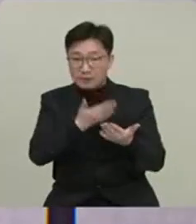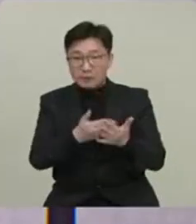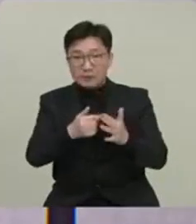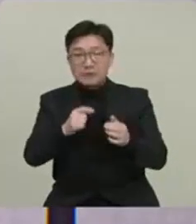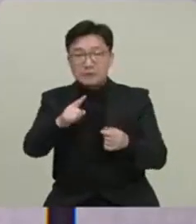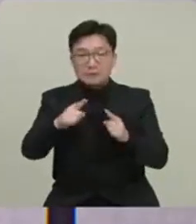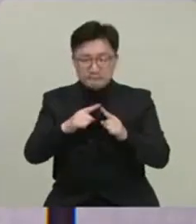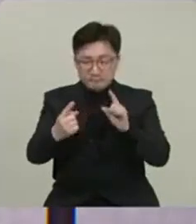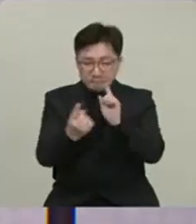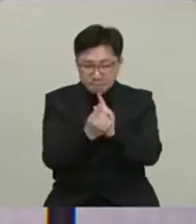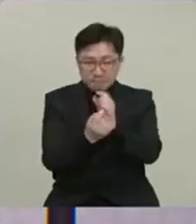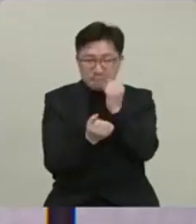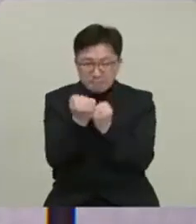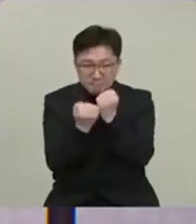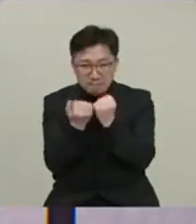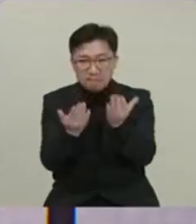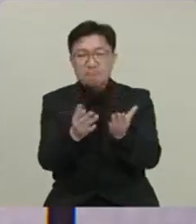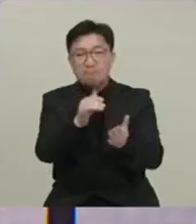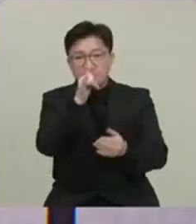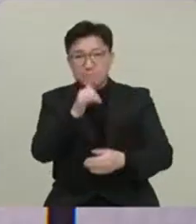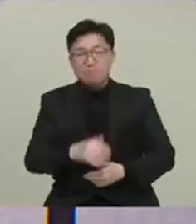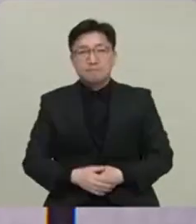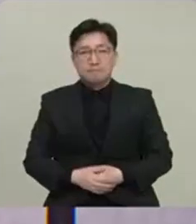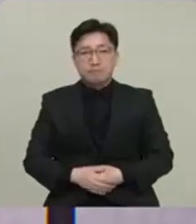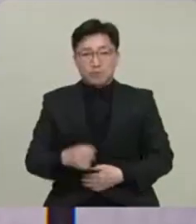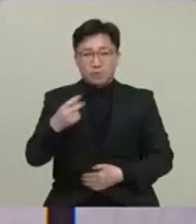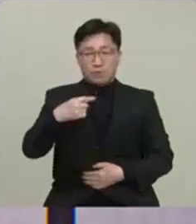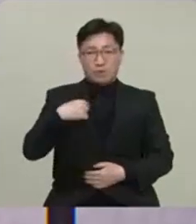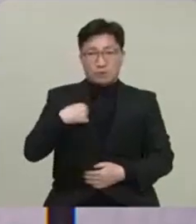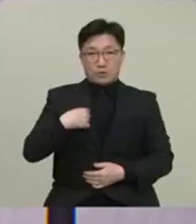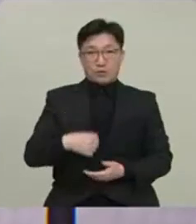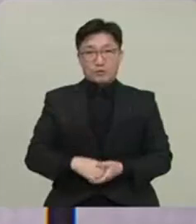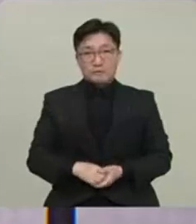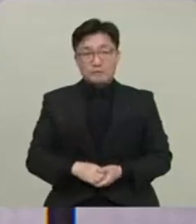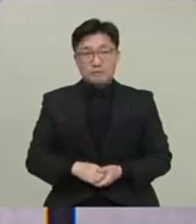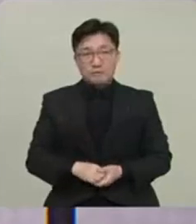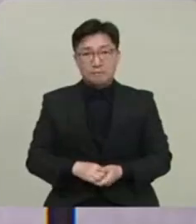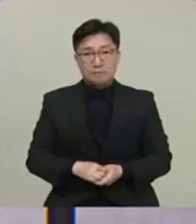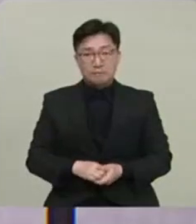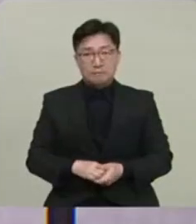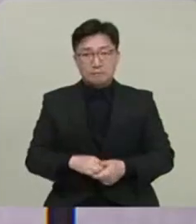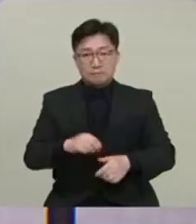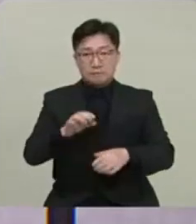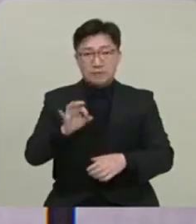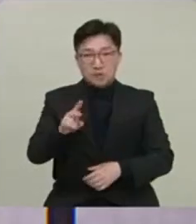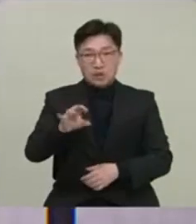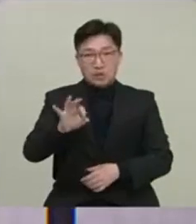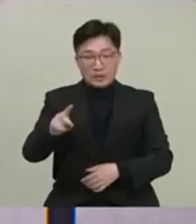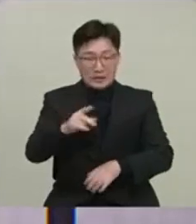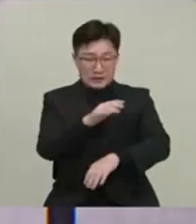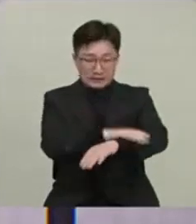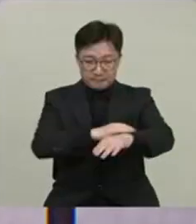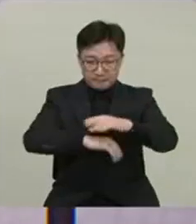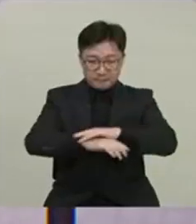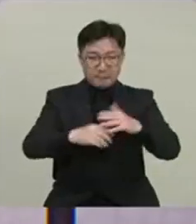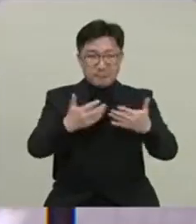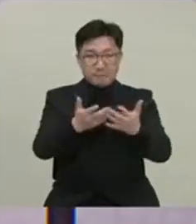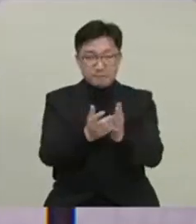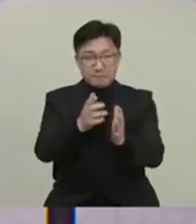만나서 설득 활동을 하고 있습니다. 저 또한 여야 양당 원내 지도부를